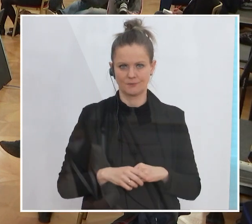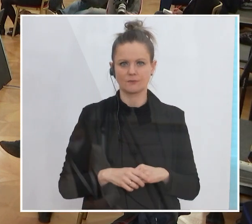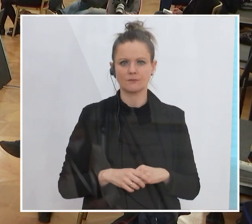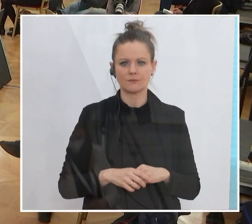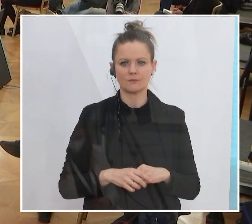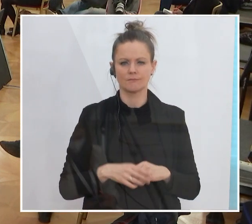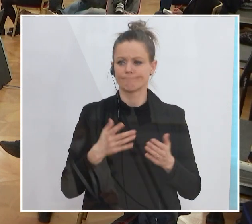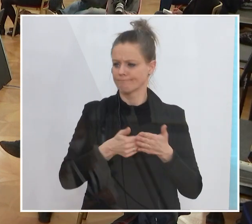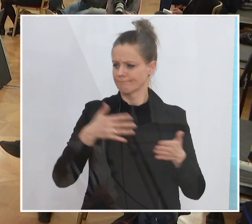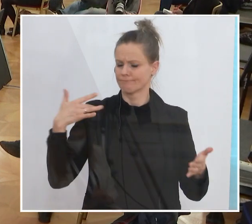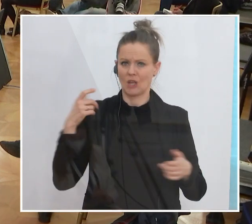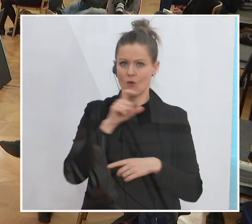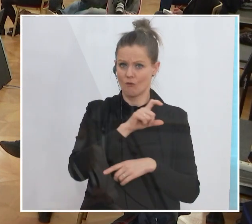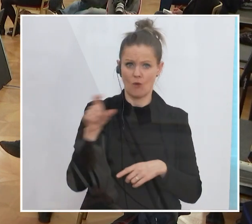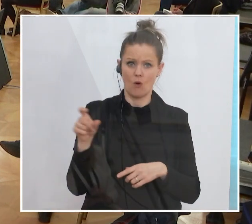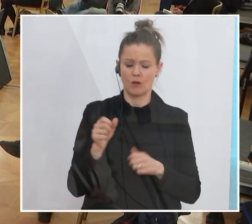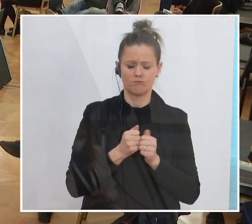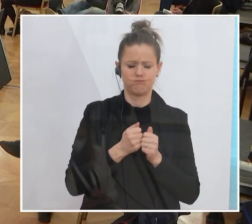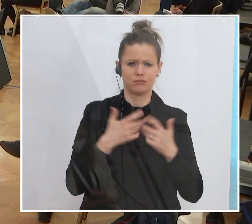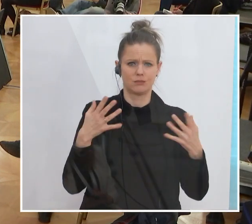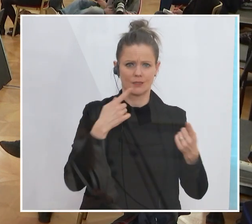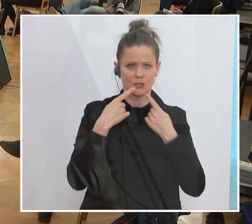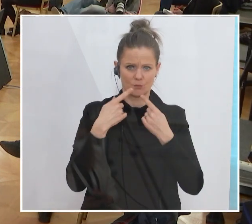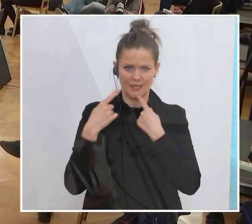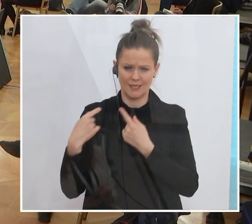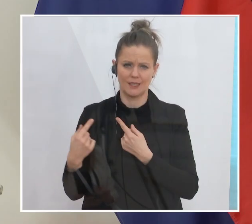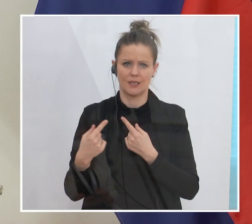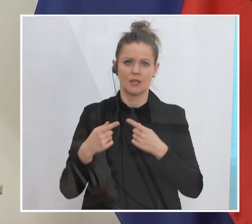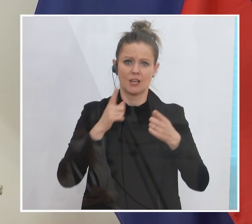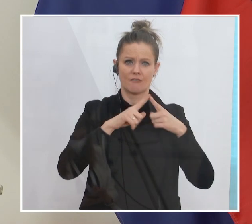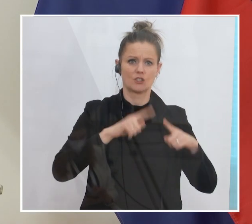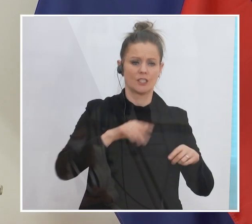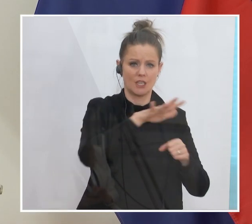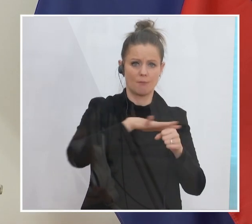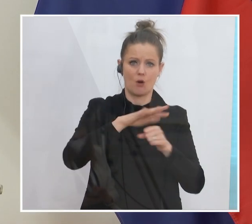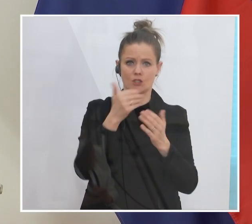Wochen zig Gespräche mit den unterschiedlichen Branchenvertretern und vor allem eben auch mit